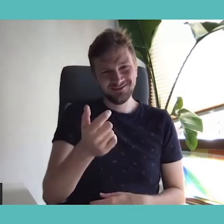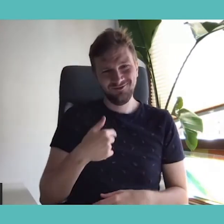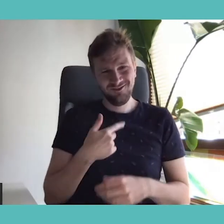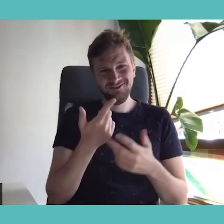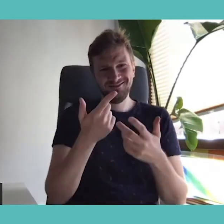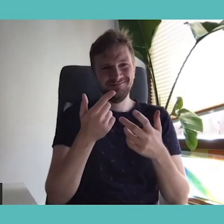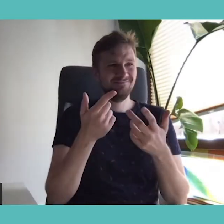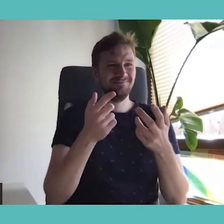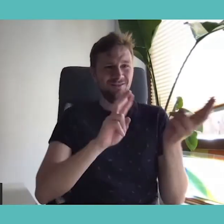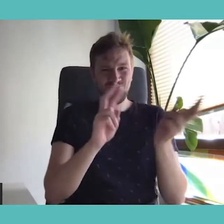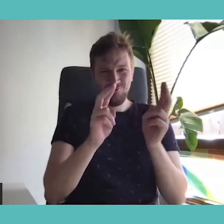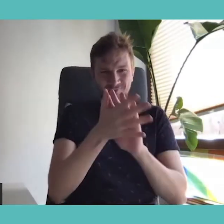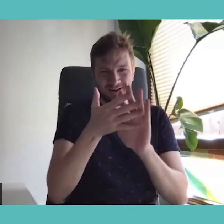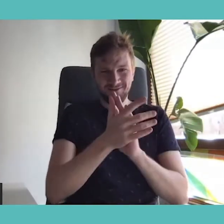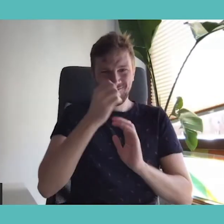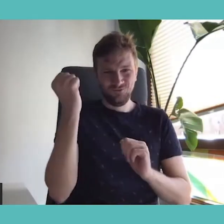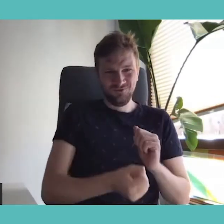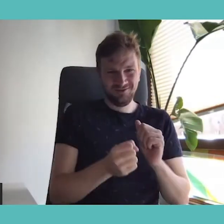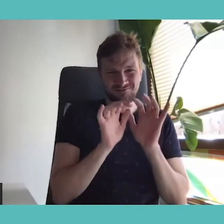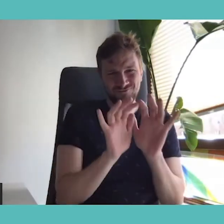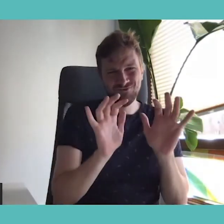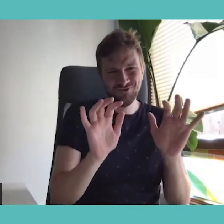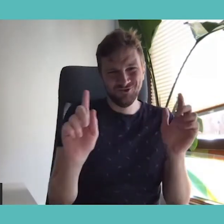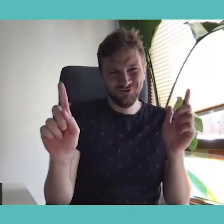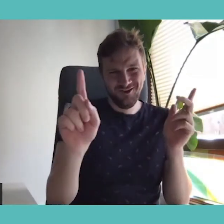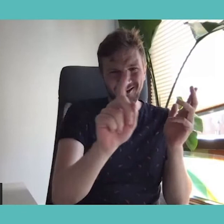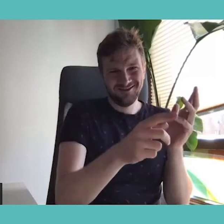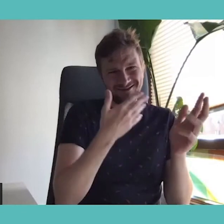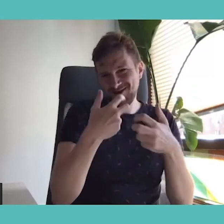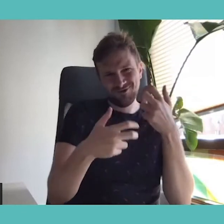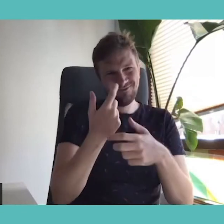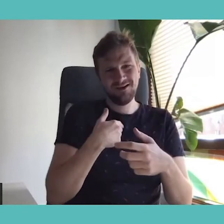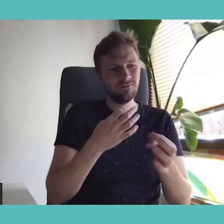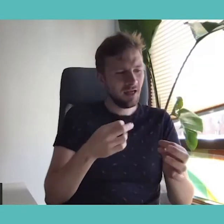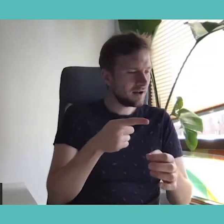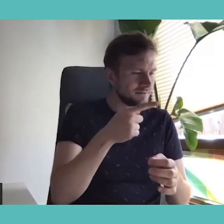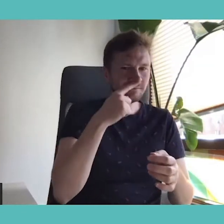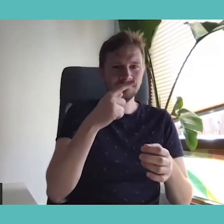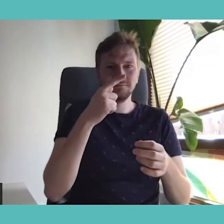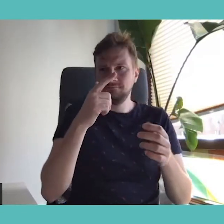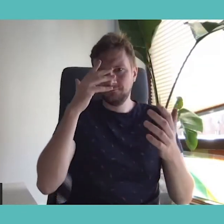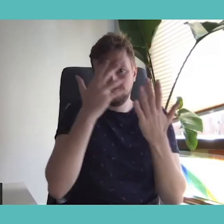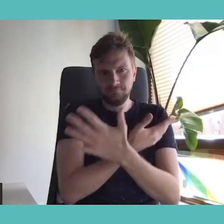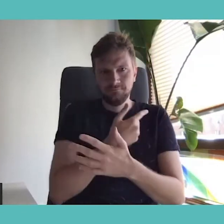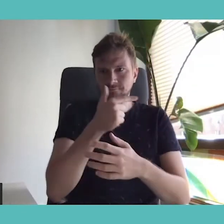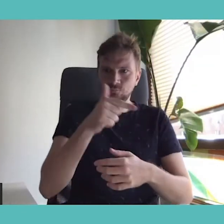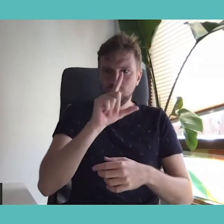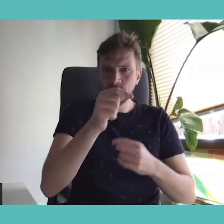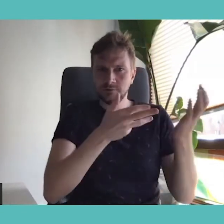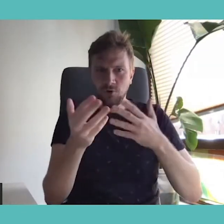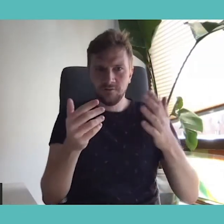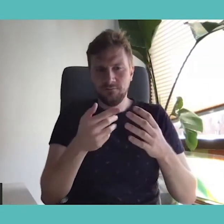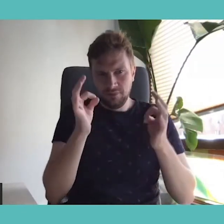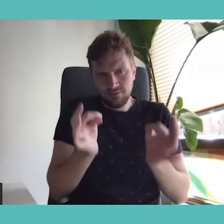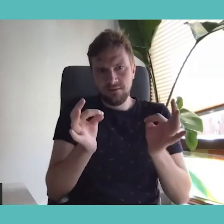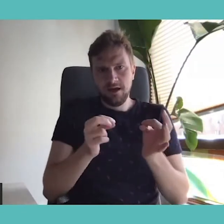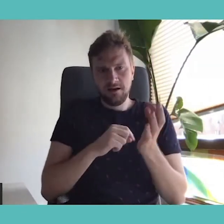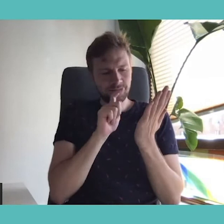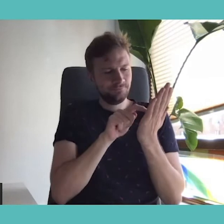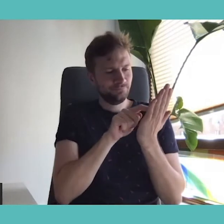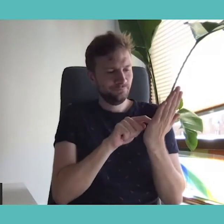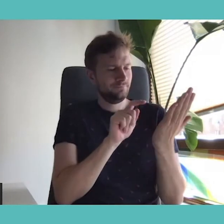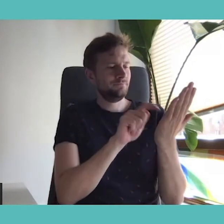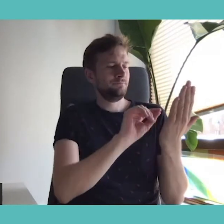Chciałbym, aby było mnóstwo biegłych tłumaczy języka migowego, abym swoje sprawy mógł załatwiać na bieżąco z tłumaczem w nagłych sytuacjach.